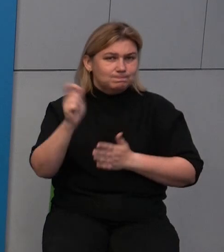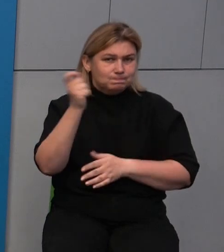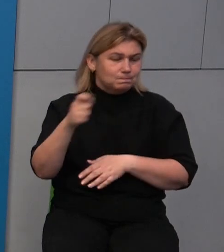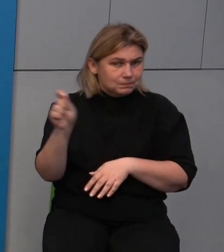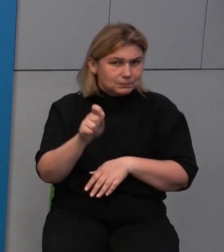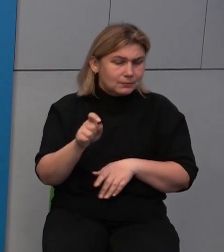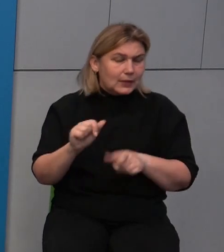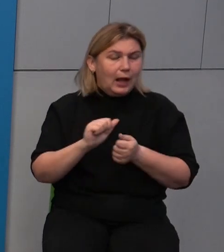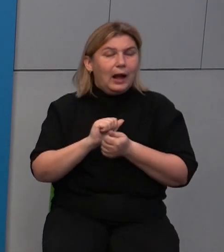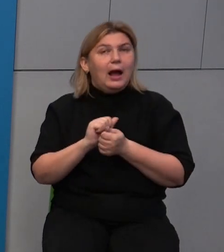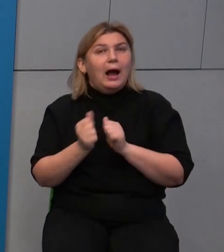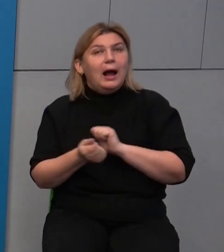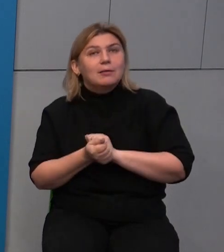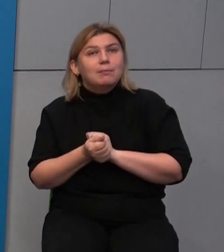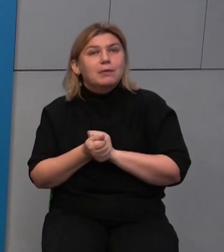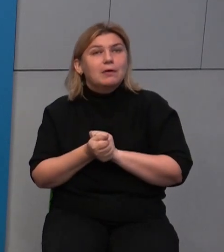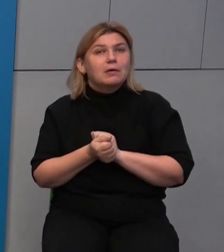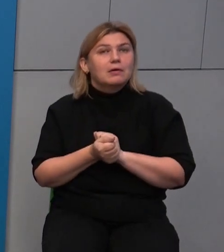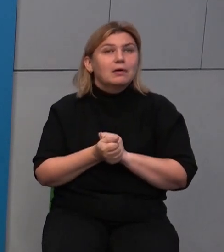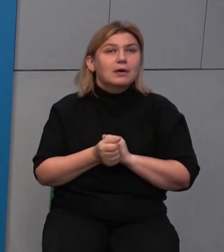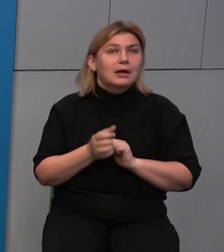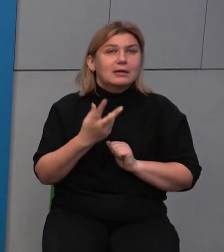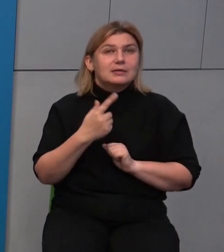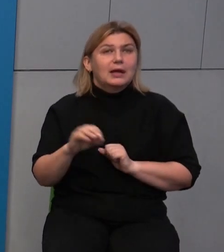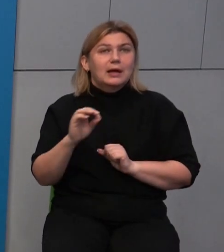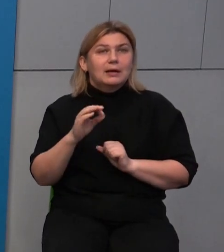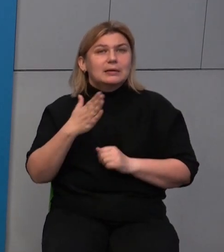albo jakieś takiej niefajnej rzeczy o rodzinie.